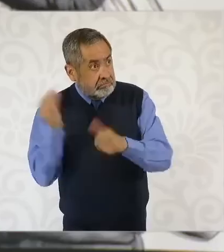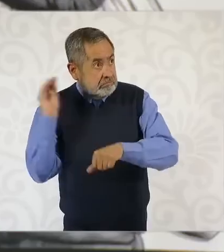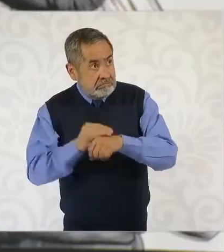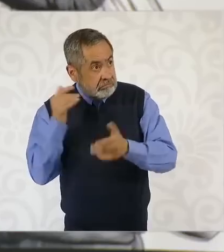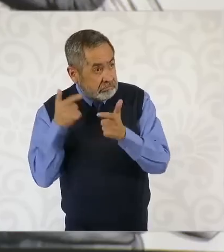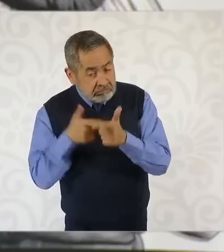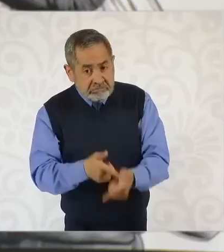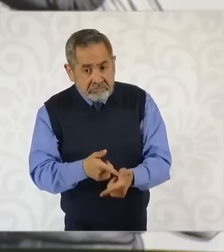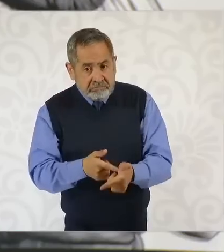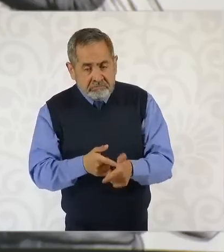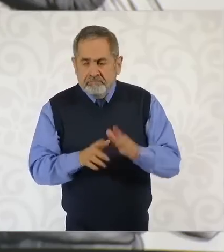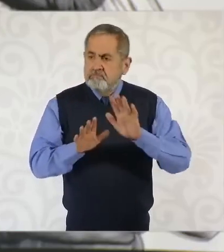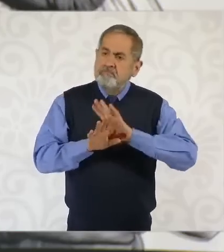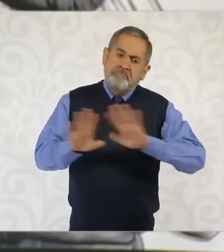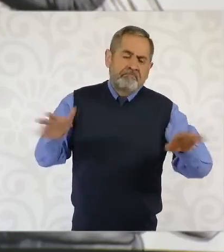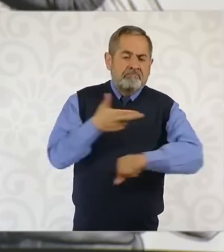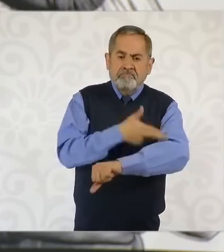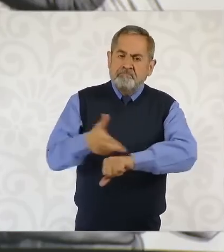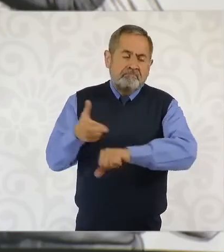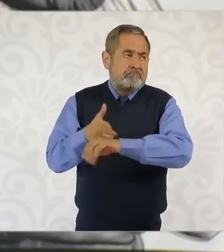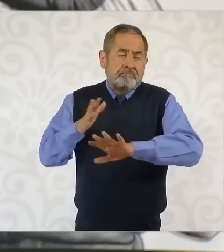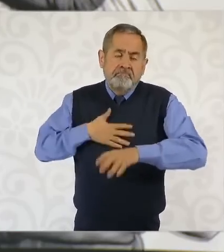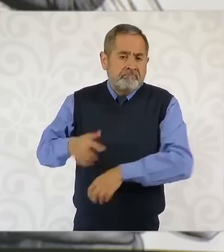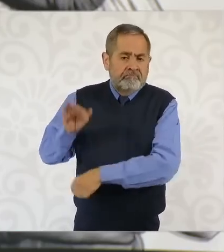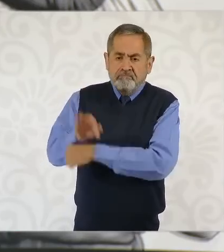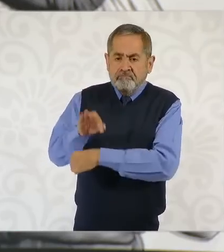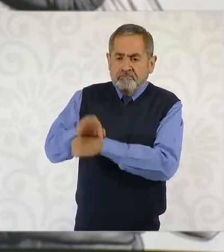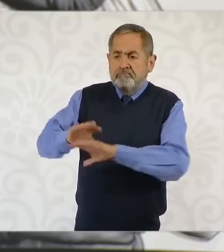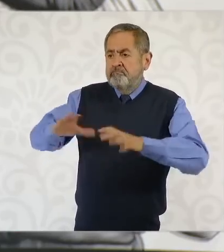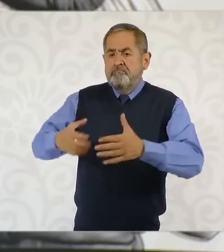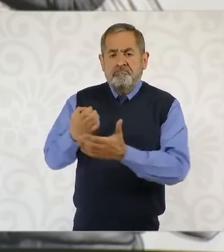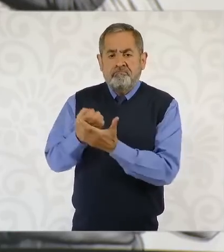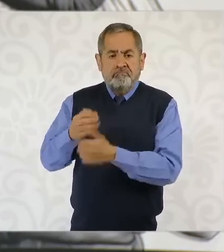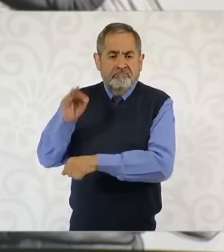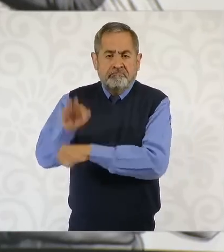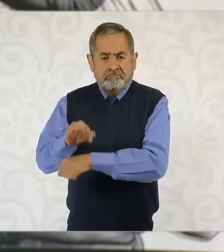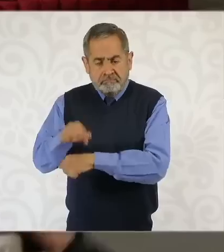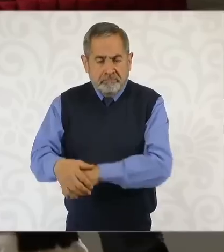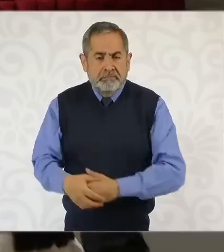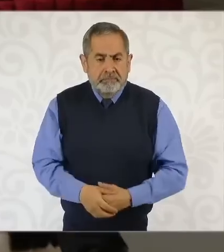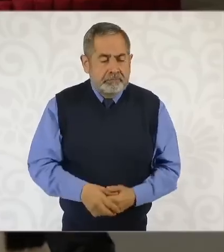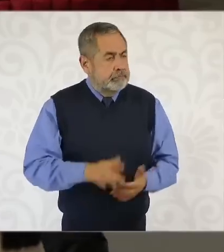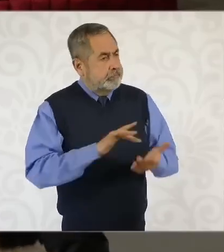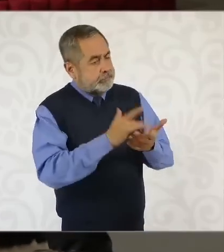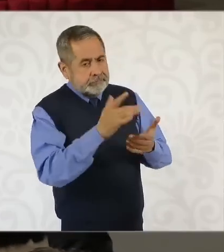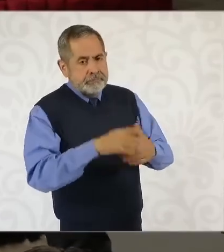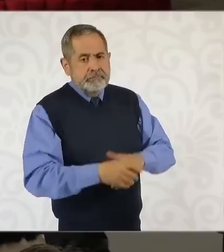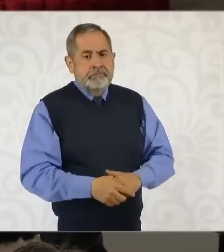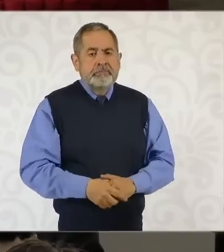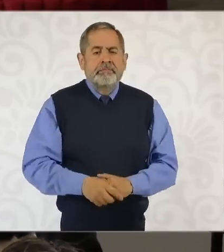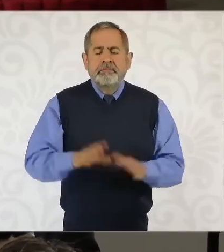vamos a tomar medidas que protejan a nuestra economía gracias Buenos días bueno cerramos